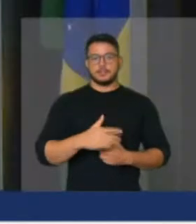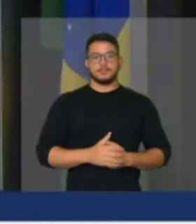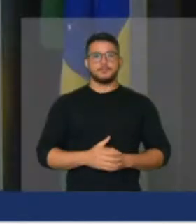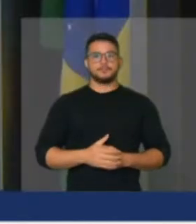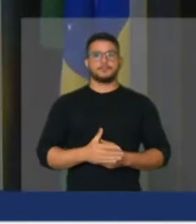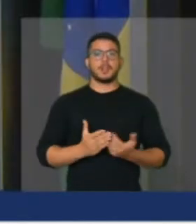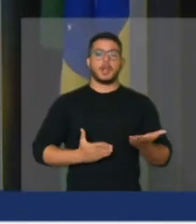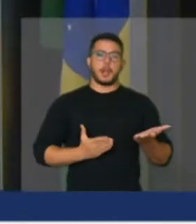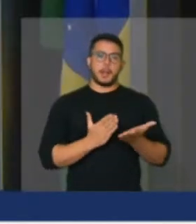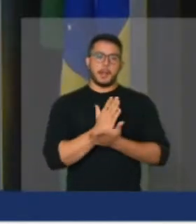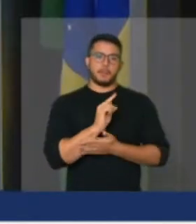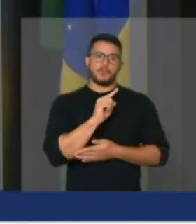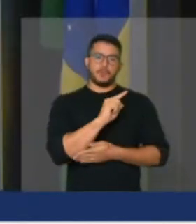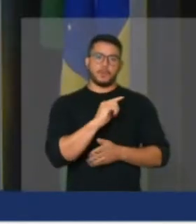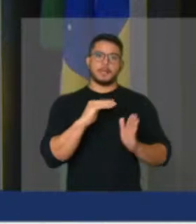TER SIDO APROVADO AQUI AINDA